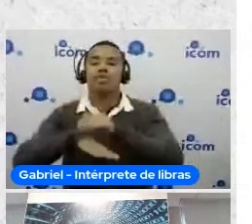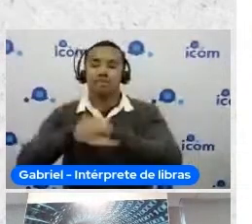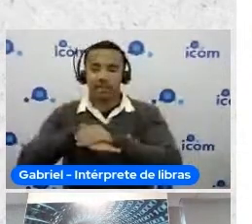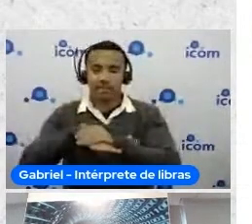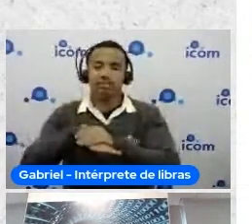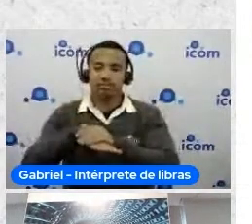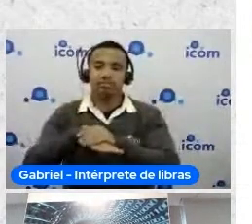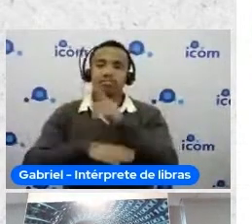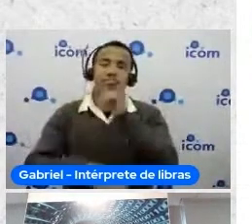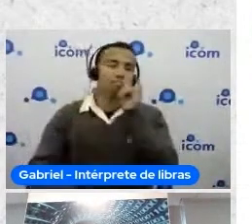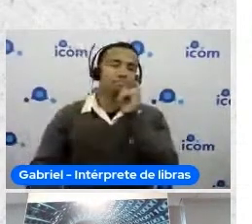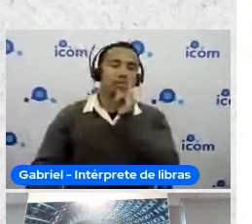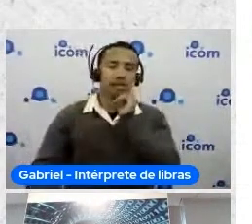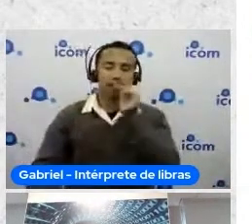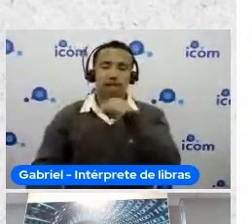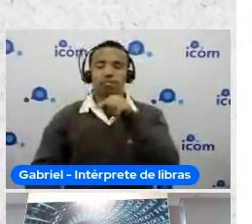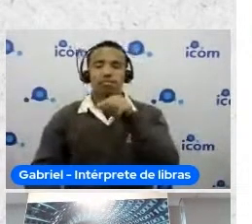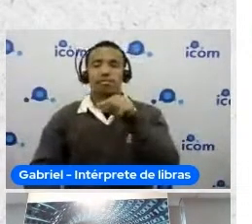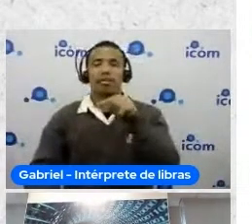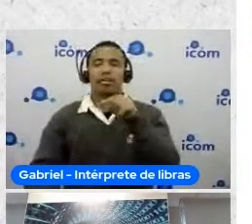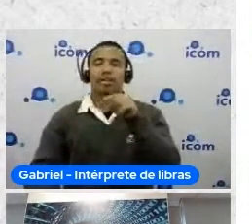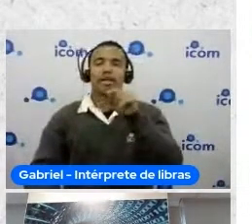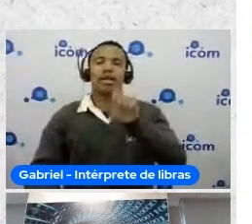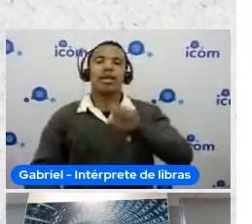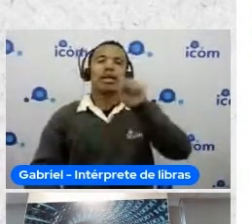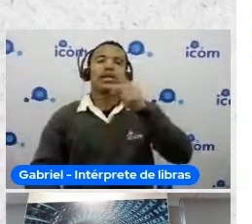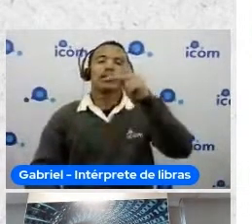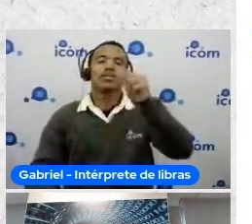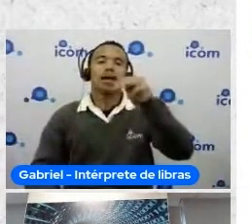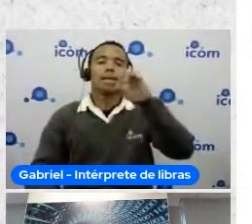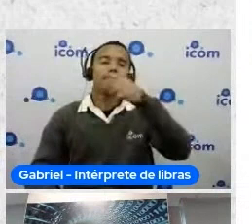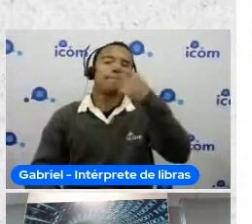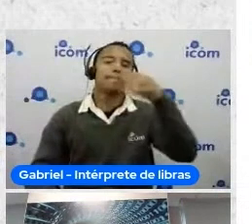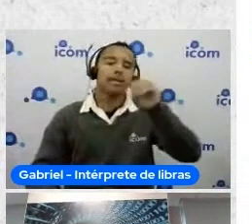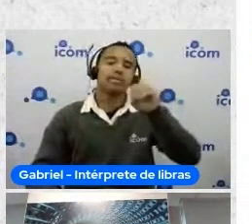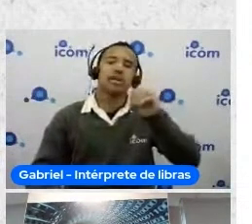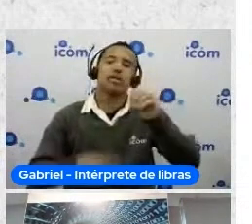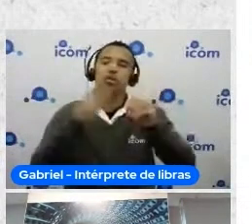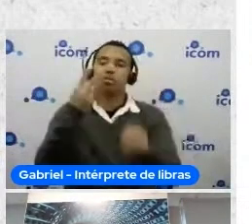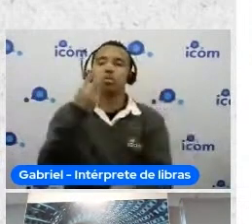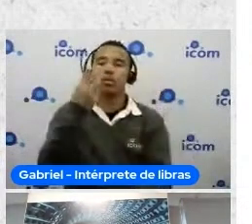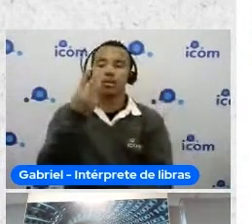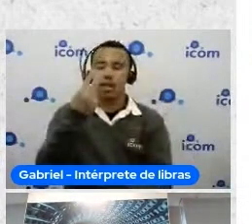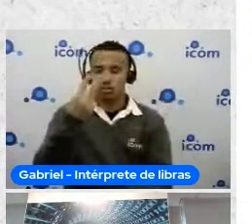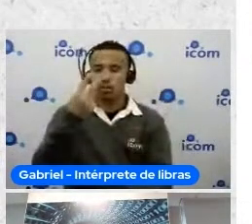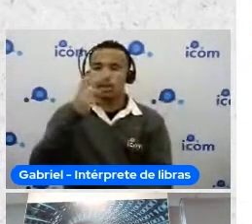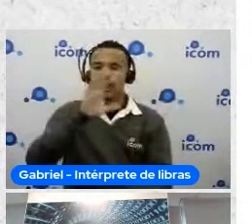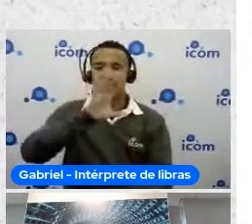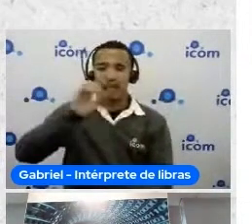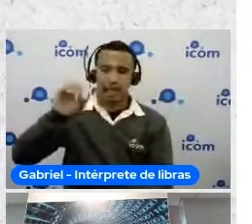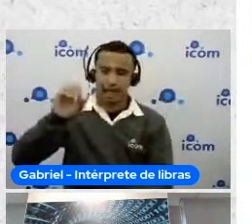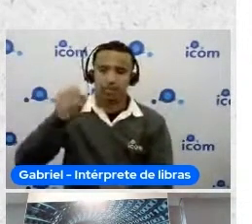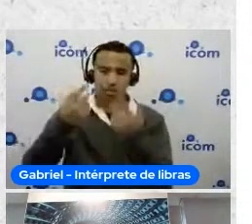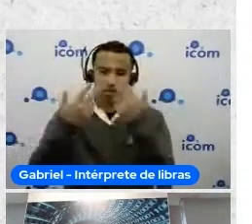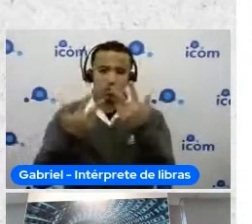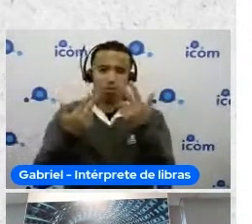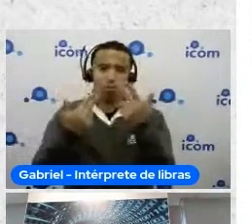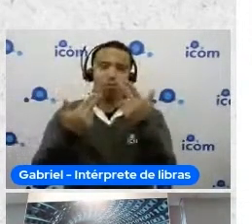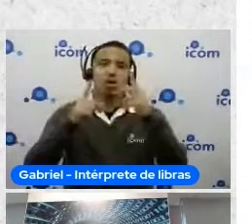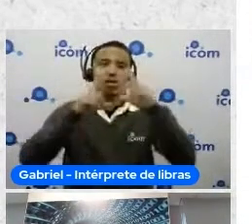com escamações como o rolamento 232/500 da foto, e com degraus na pista como o